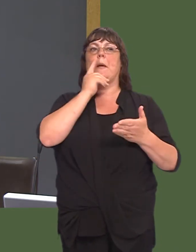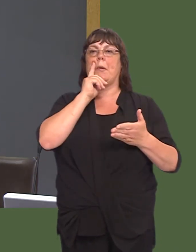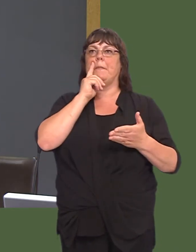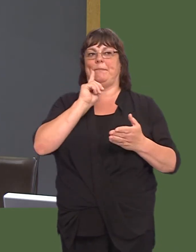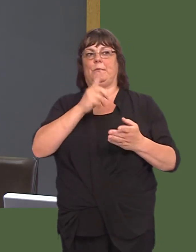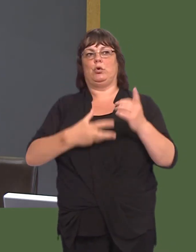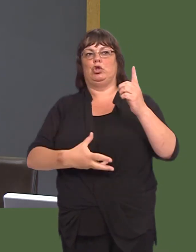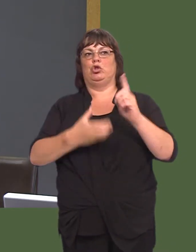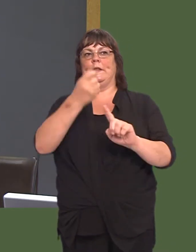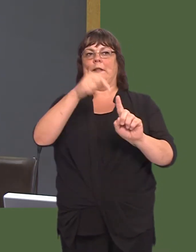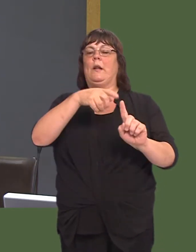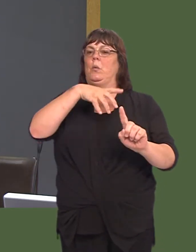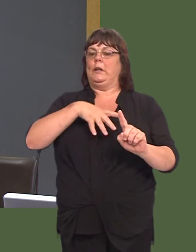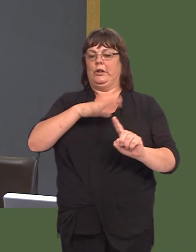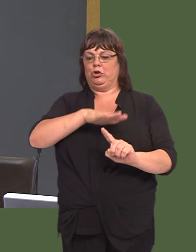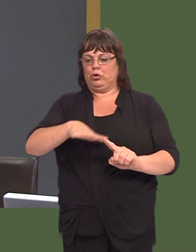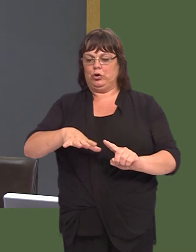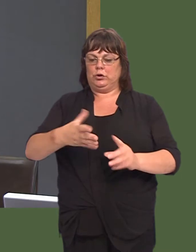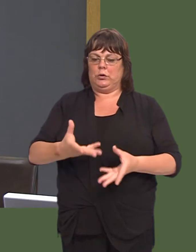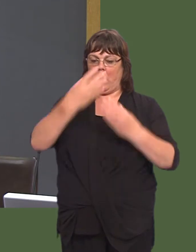yn dechrau eu haddysg nhw trwy gyfrwng y Gymraeg.